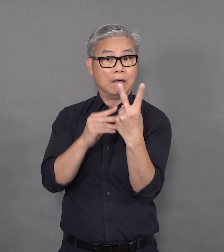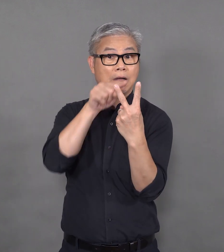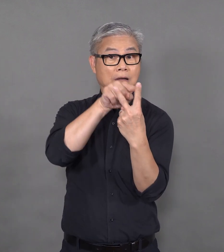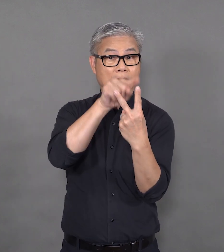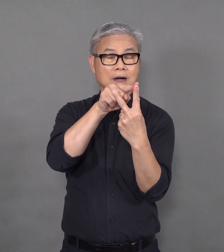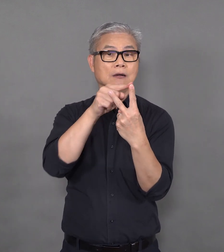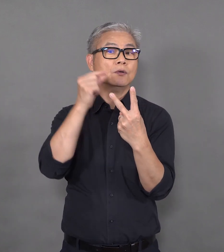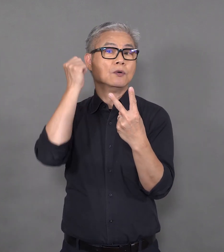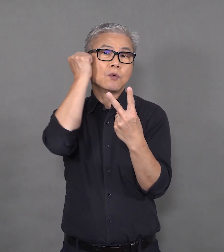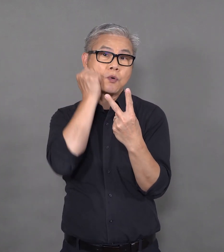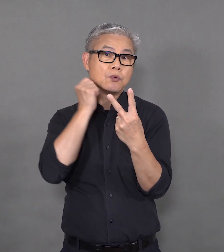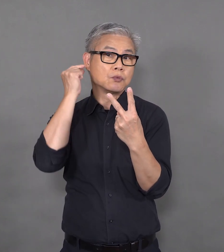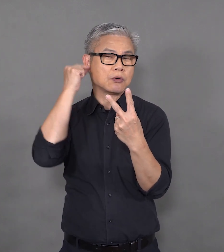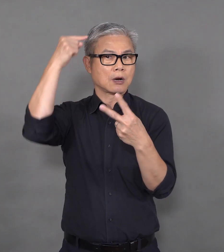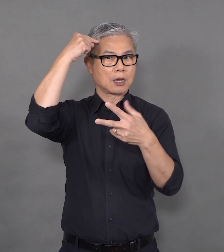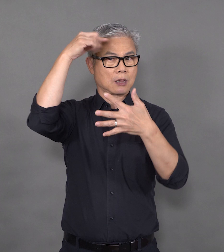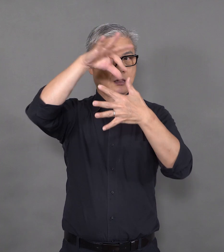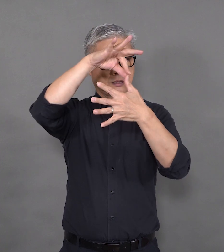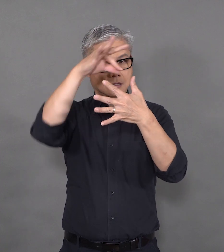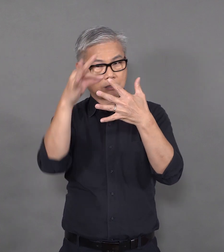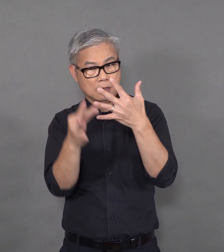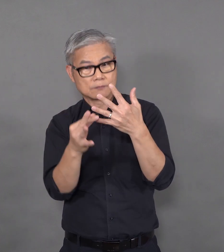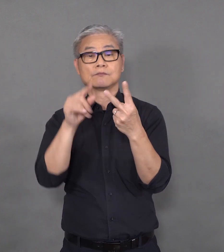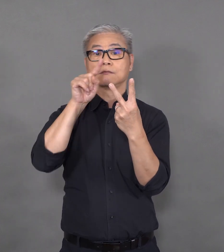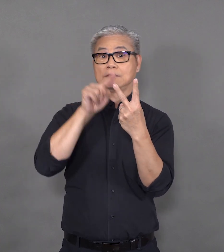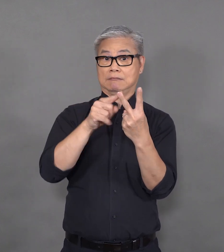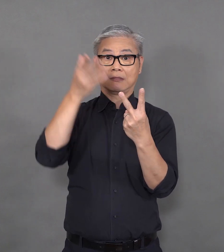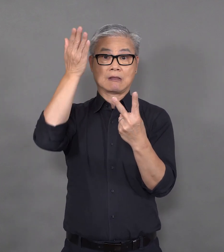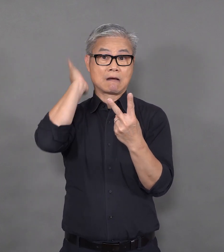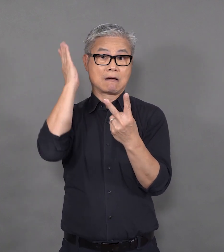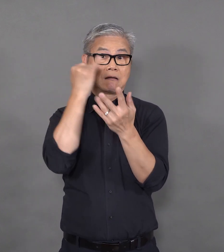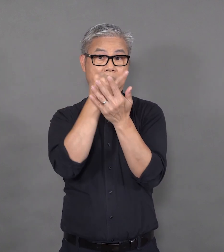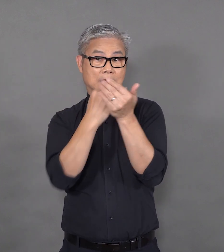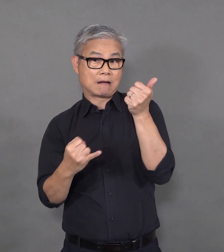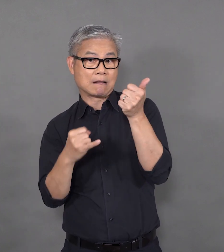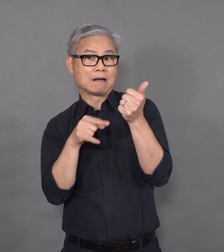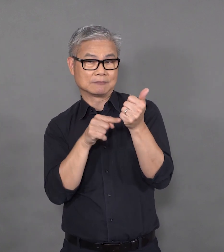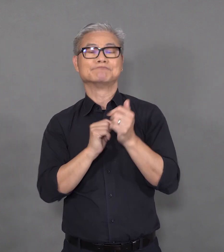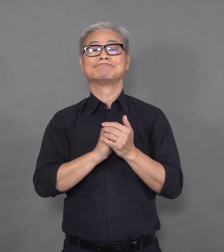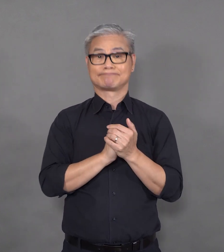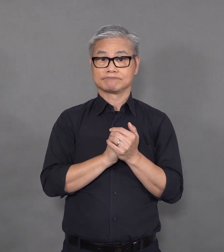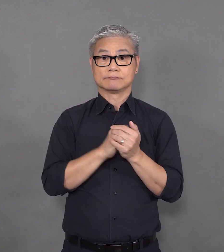一名失智症老婦與她的兒子